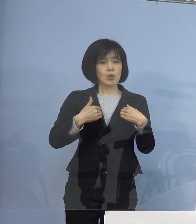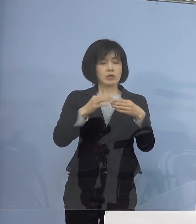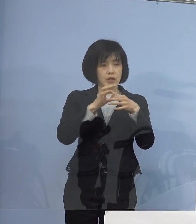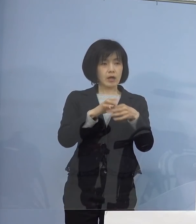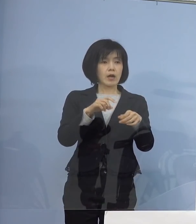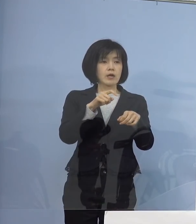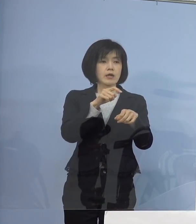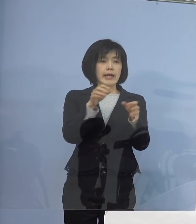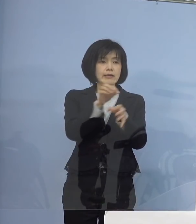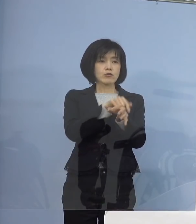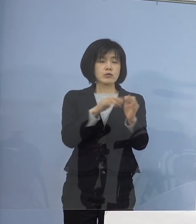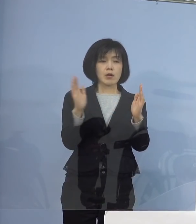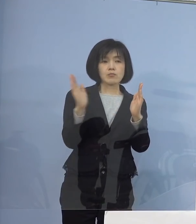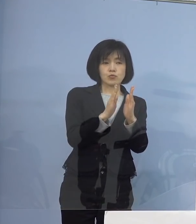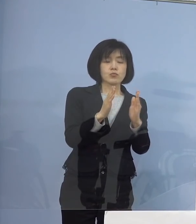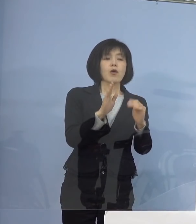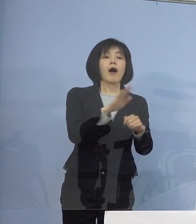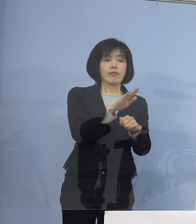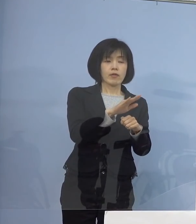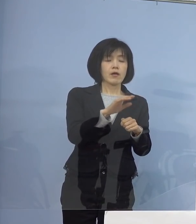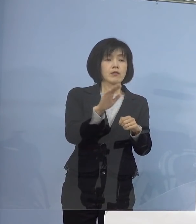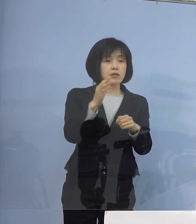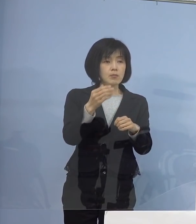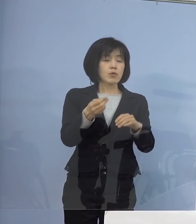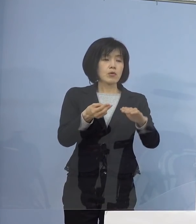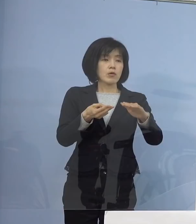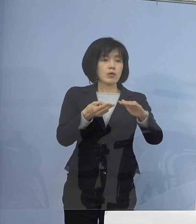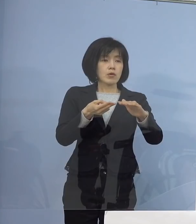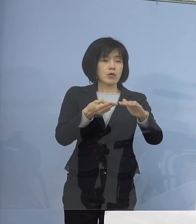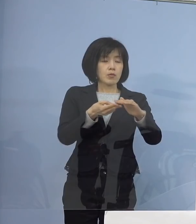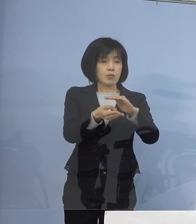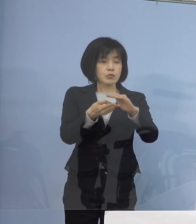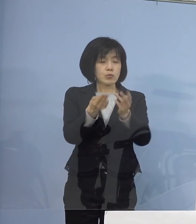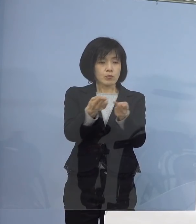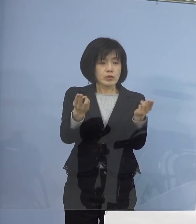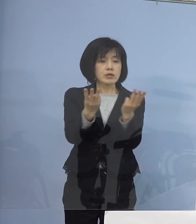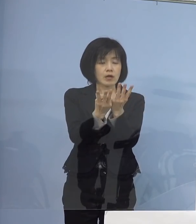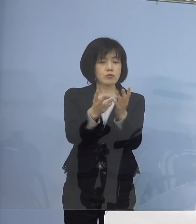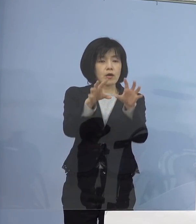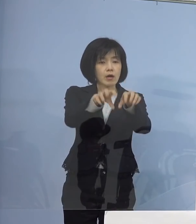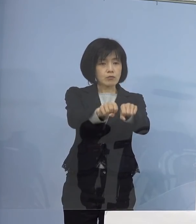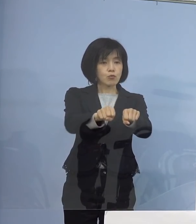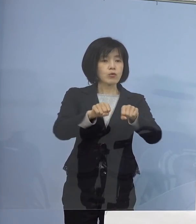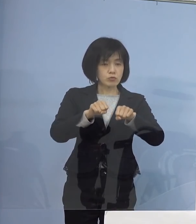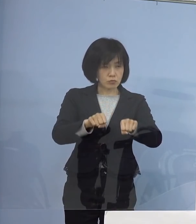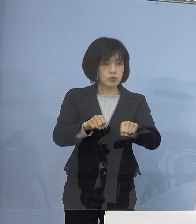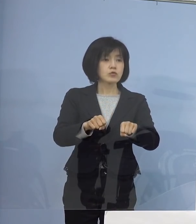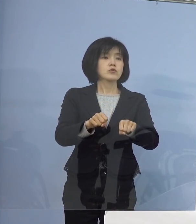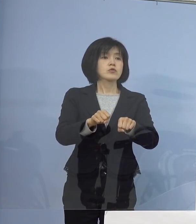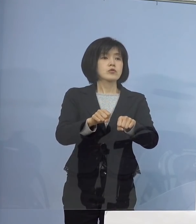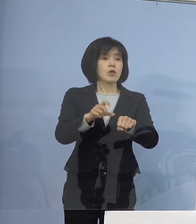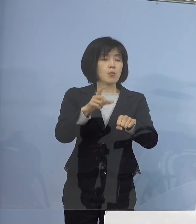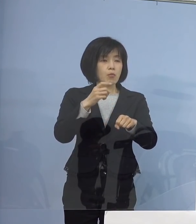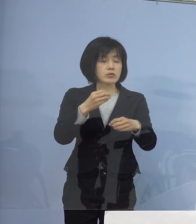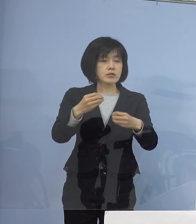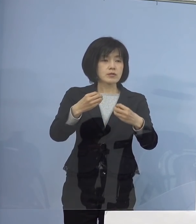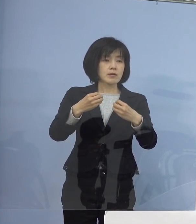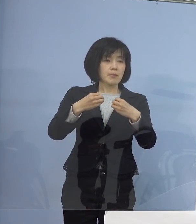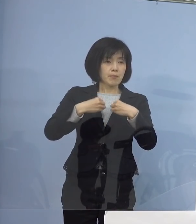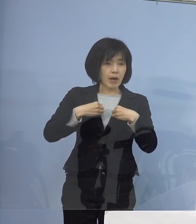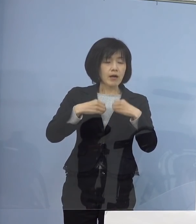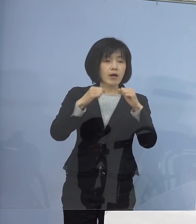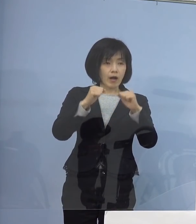病床をしっかりと確保して、かかったとしても重症化を防ぎ そして退院をしていただくと